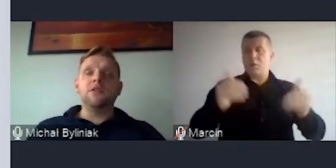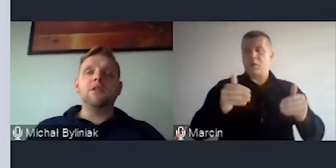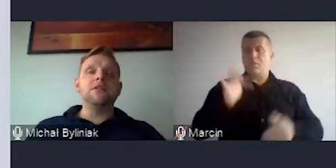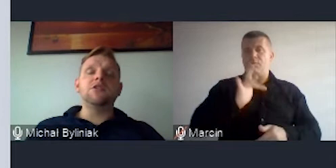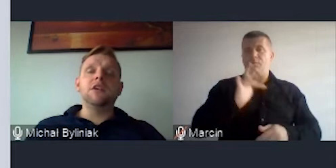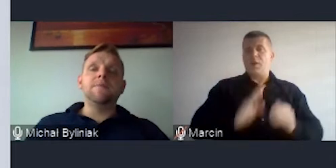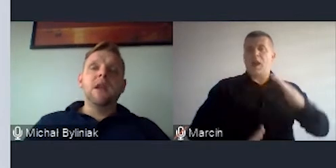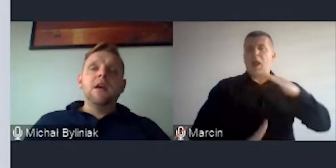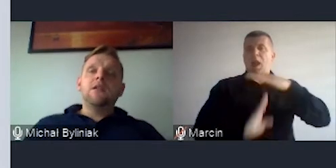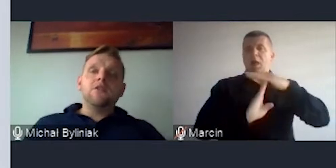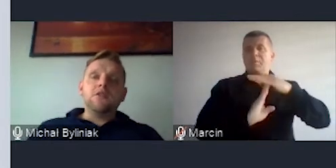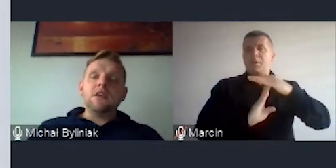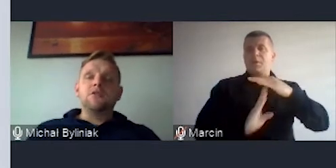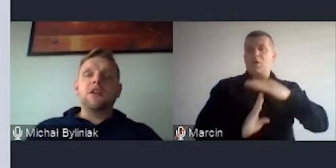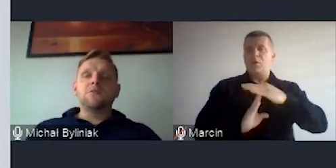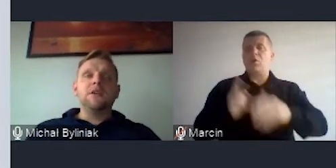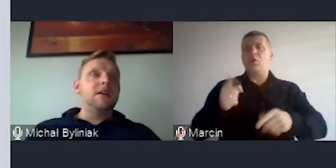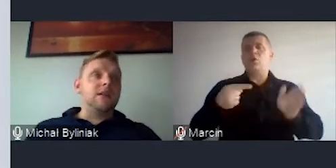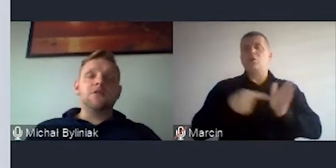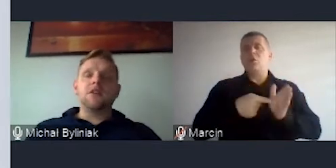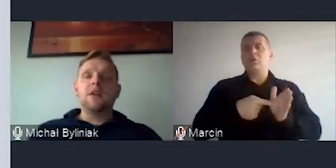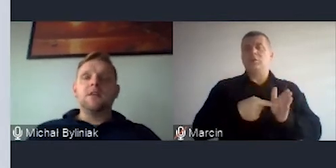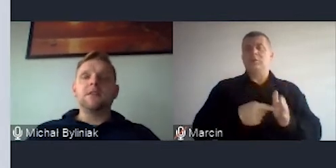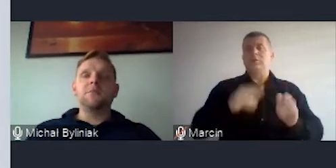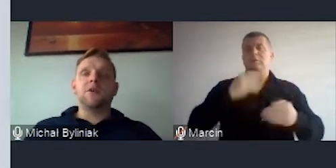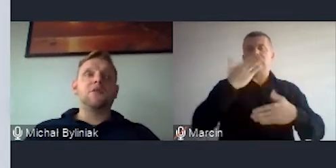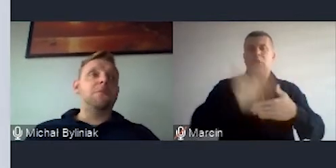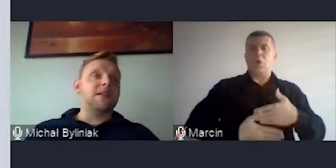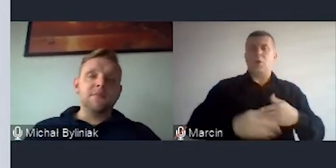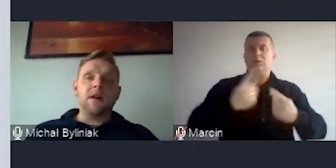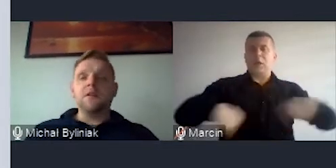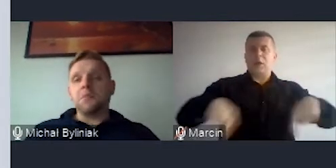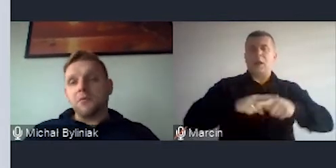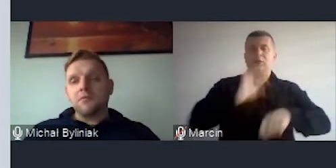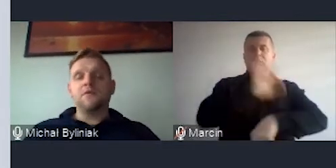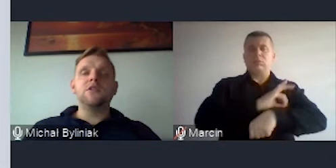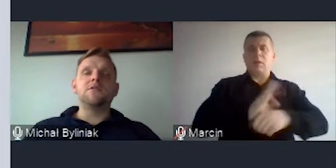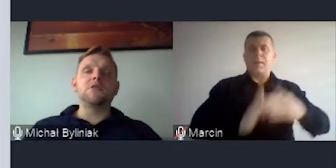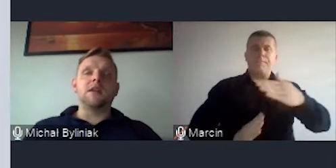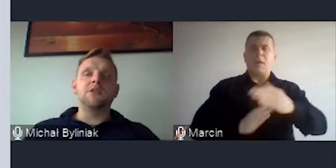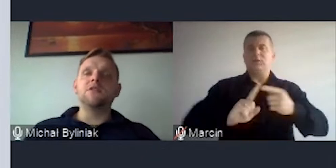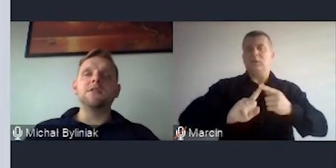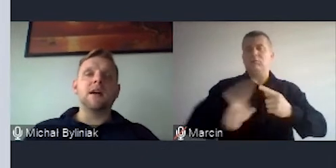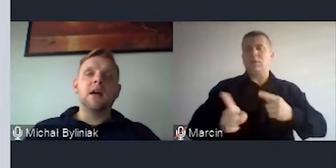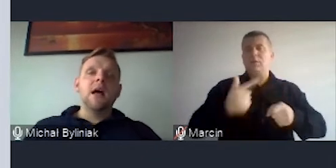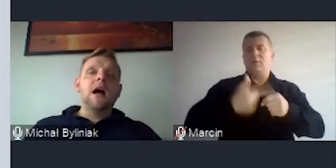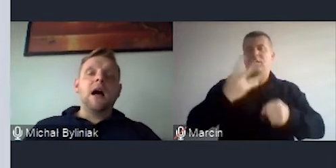i ograniczenia dotyczące chociażby zakończenia realizacji projektu maksymalnie po 24 miesiącach,